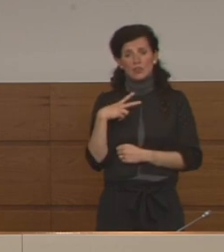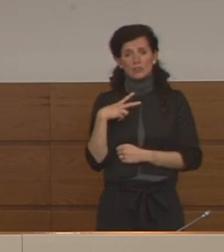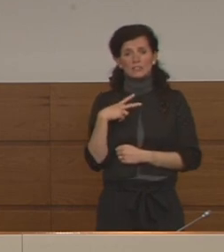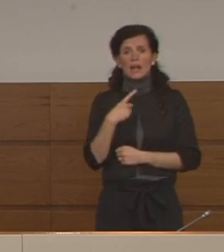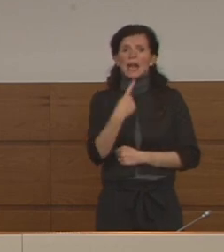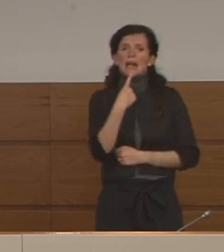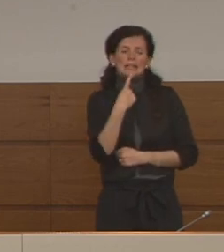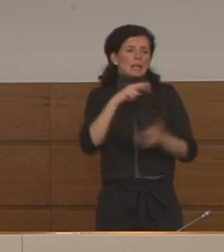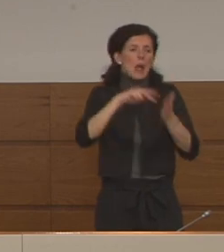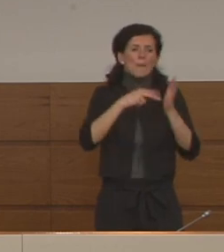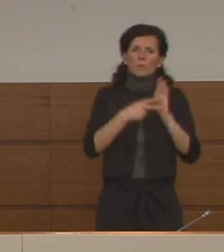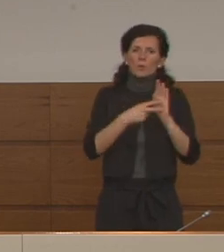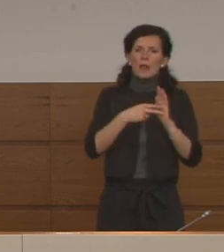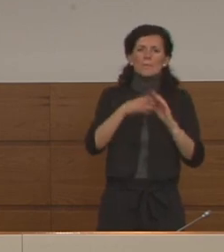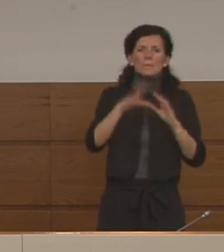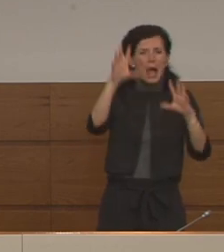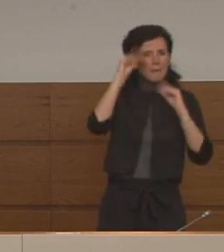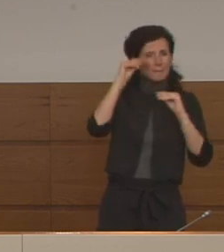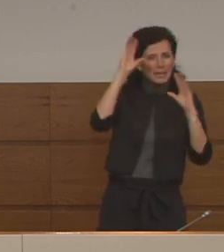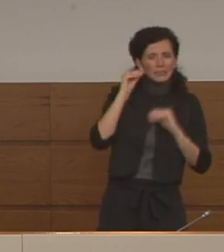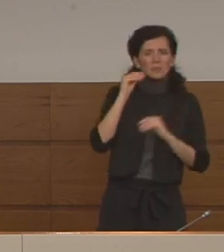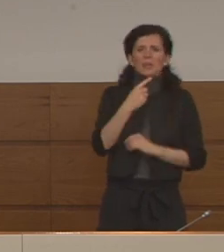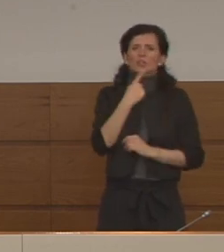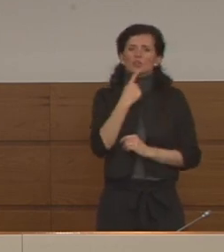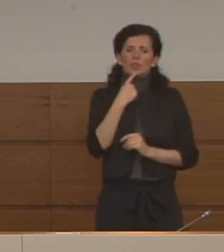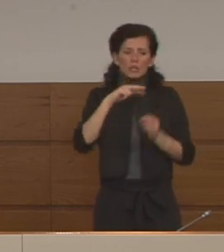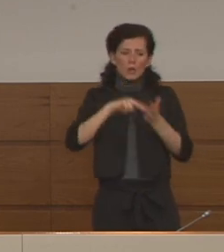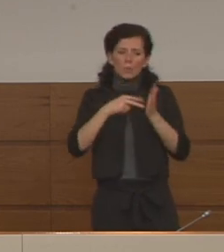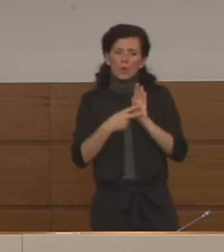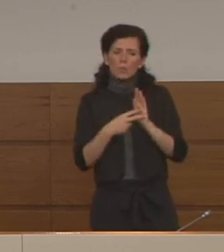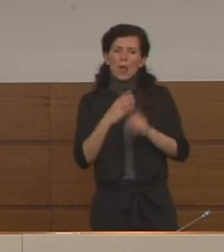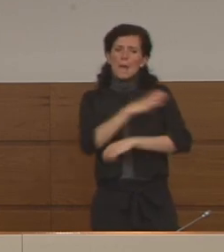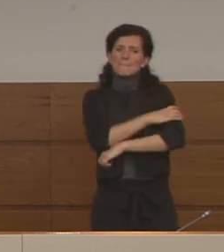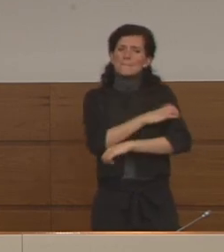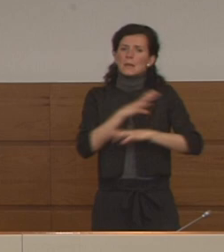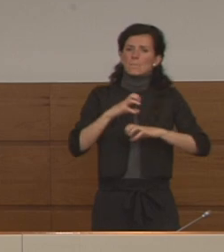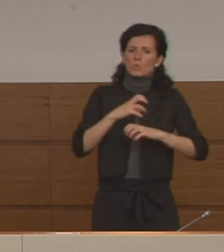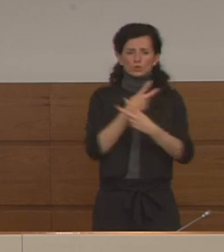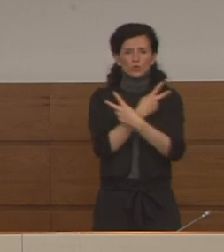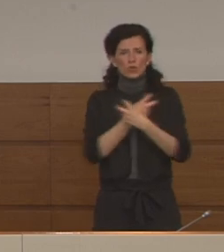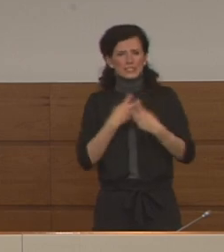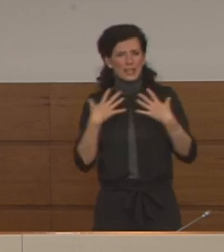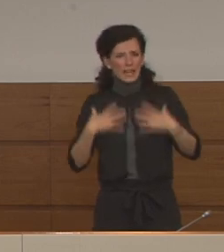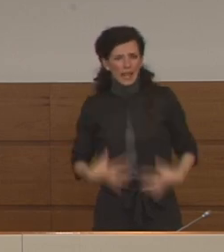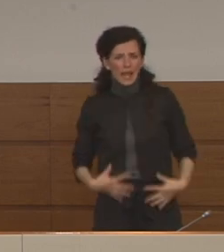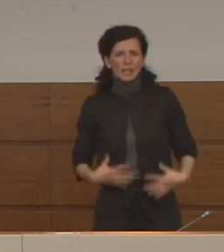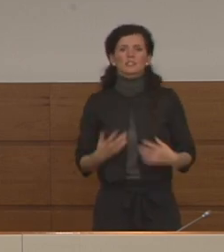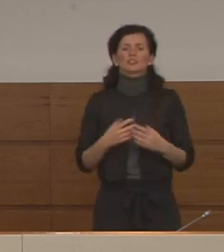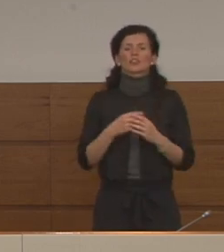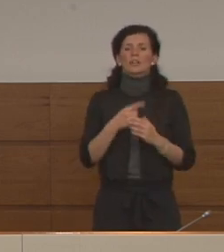c'è chi ha problemi muscolo scheletrici o neurologici, problemi di autismo,